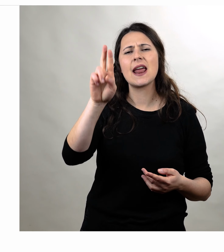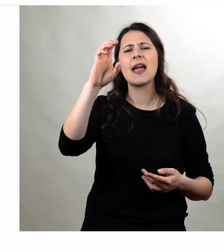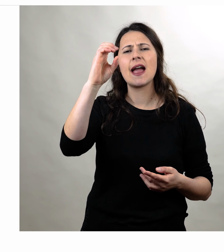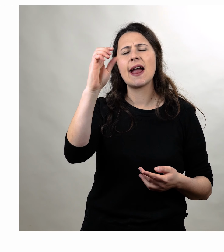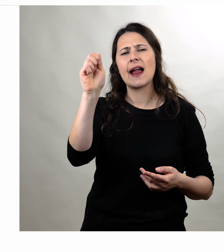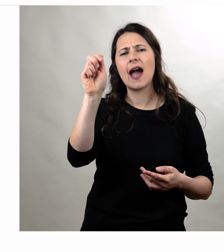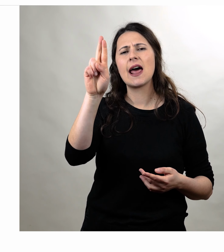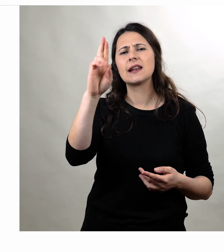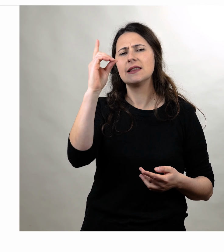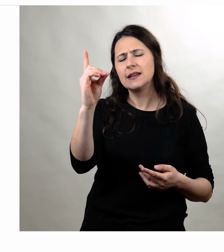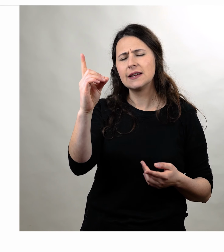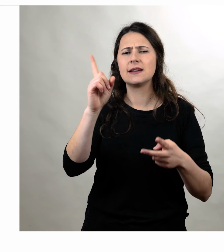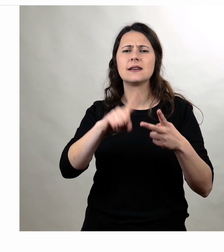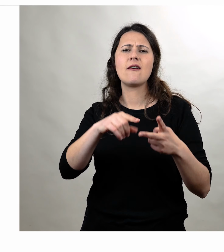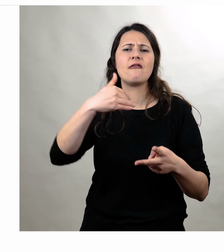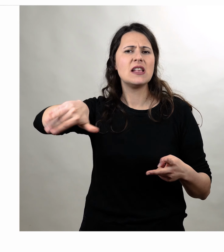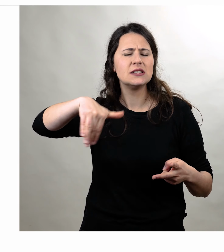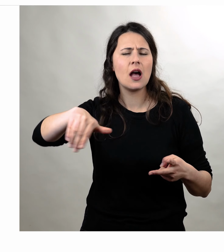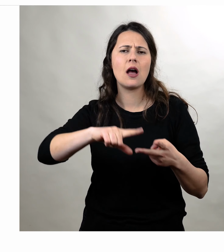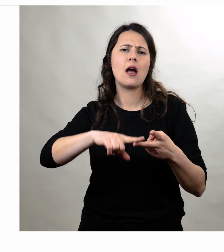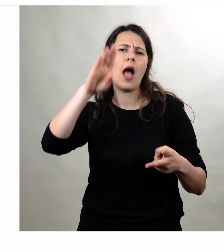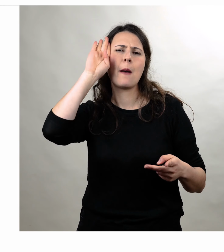Όροι πληρωμής